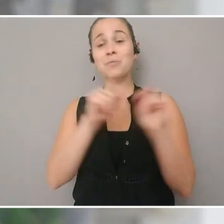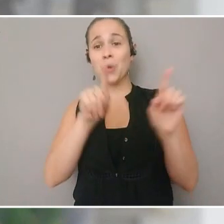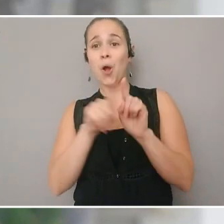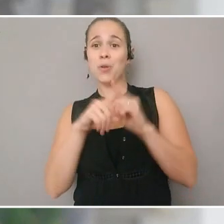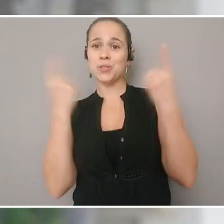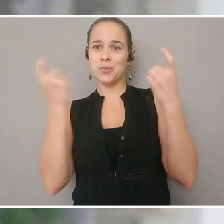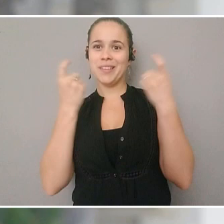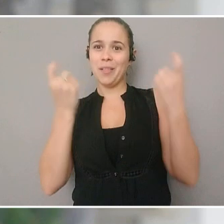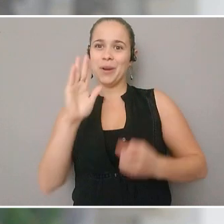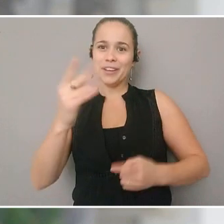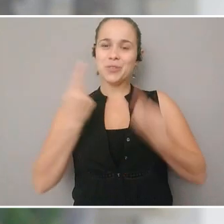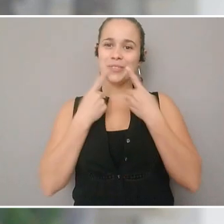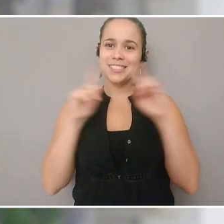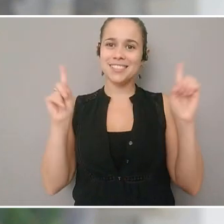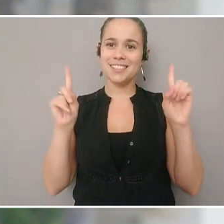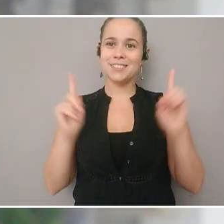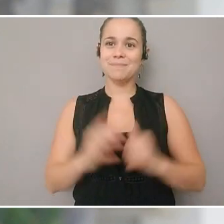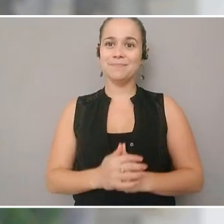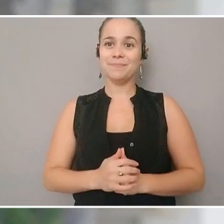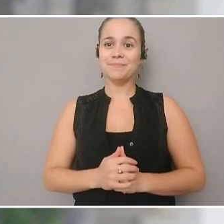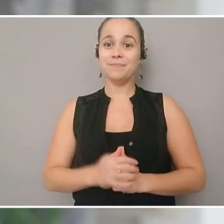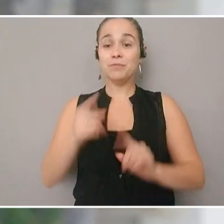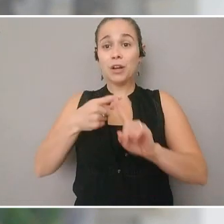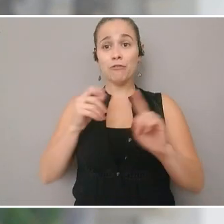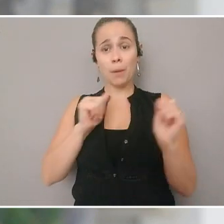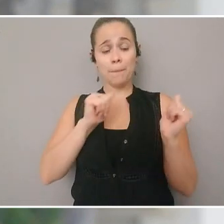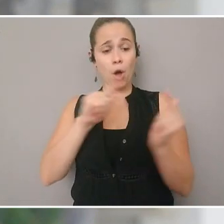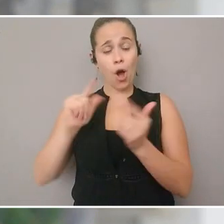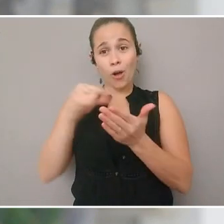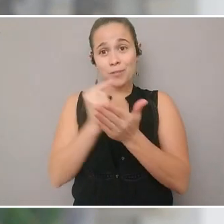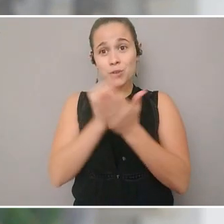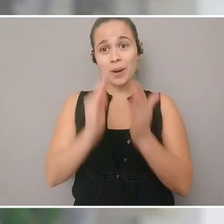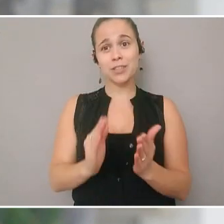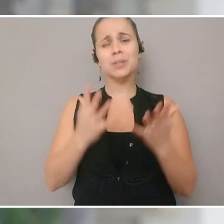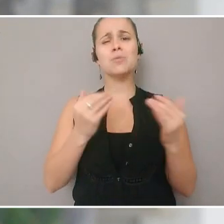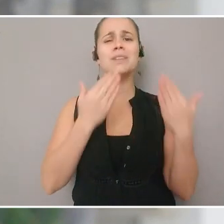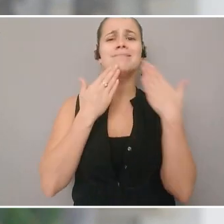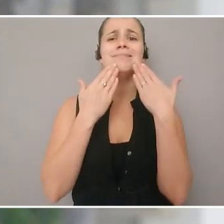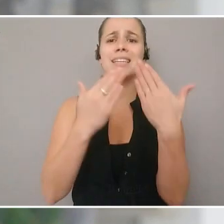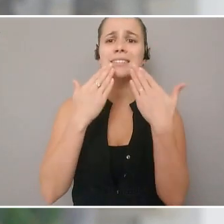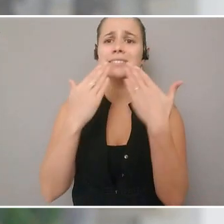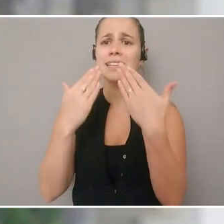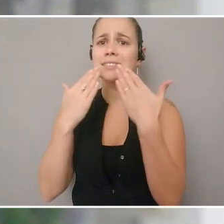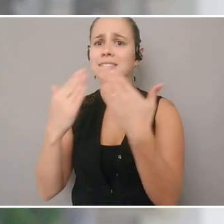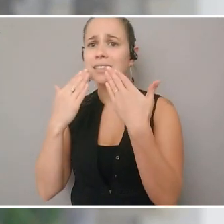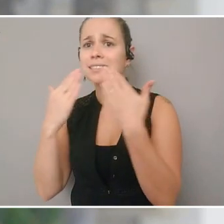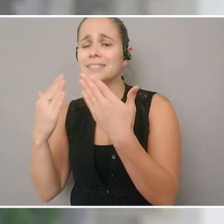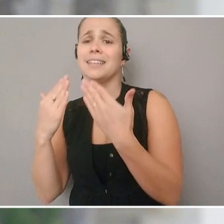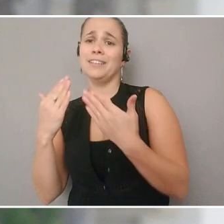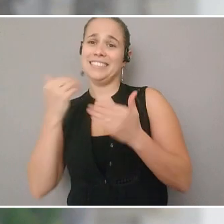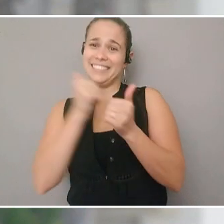éxitos. En nombre de los graduados les agradezco